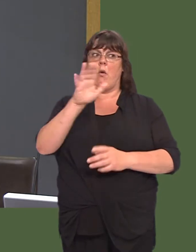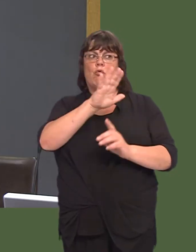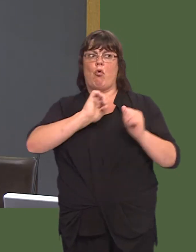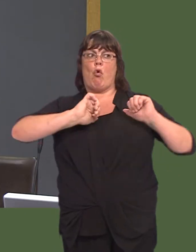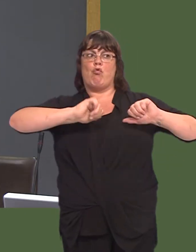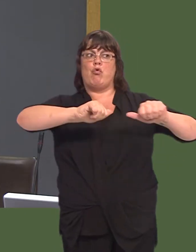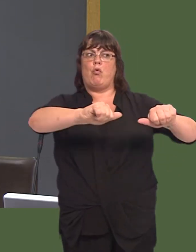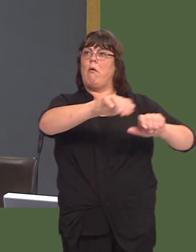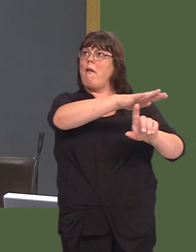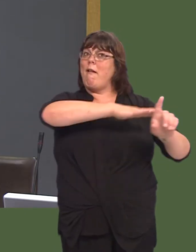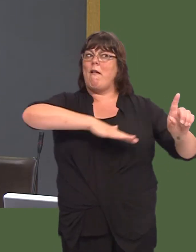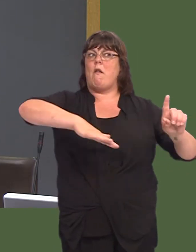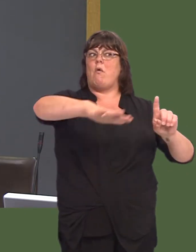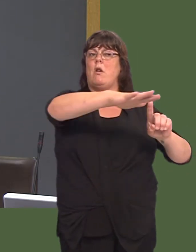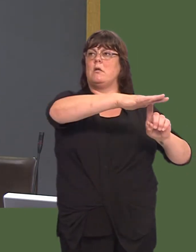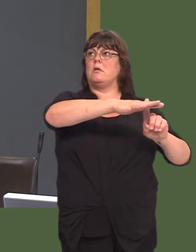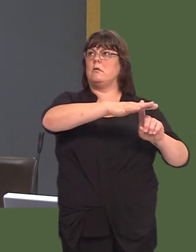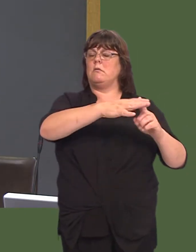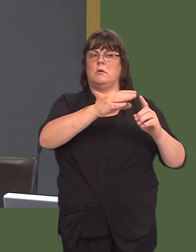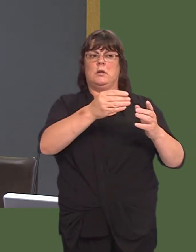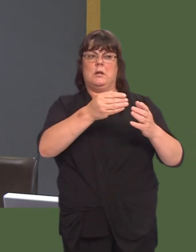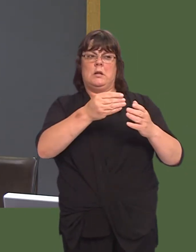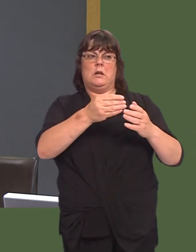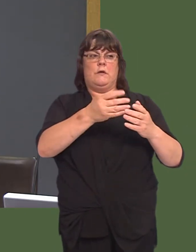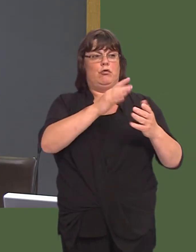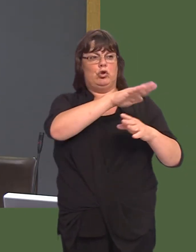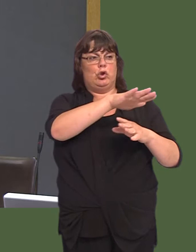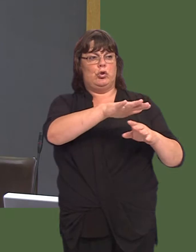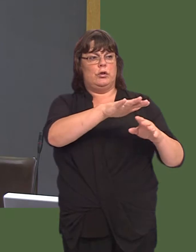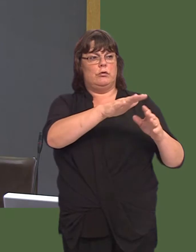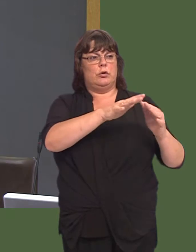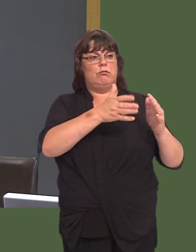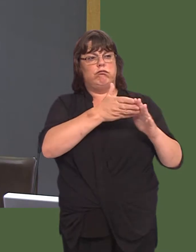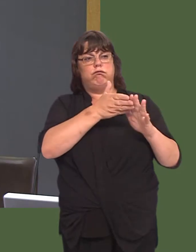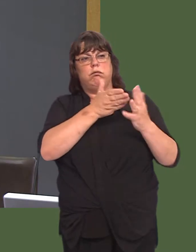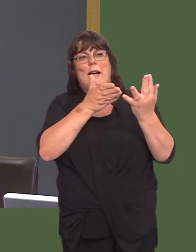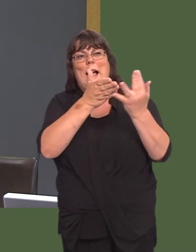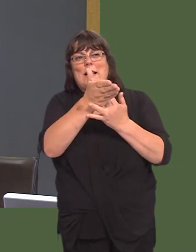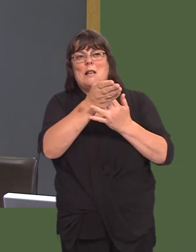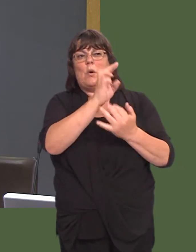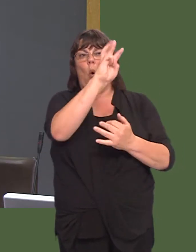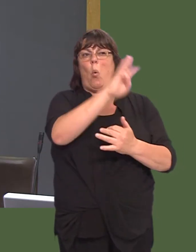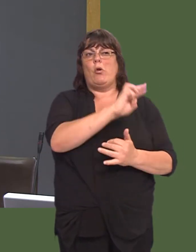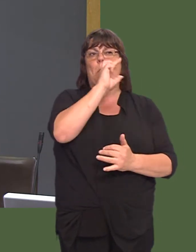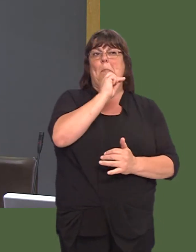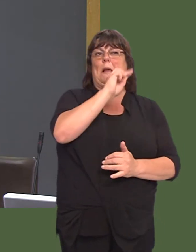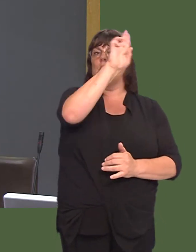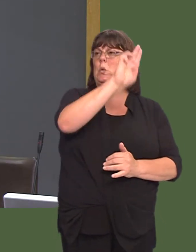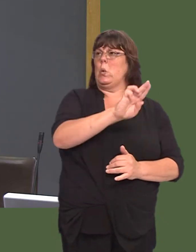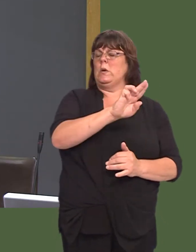ei bod hiín costio mwy i gael y plant i fynd iír ysgolion yna? A oes yna gydnabyddiaeth tu fewn iír Llywodraeth, fel ei bod hi yn bosibl?